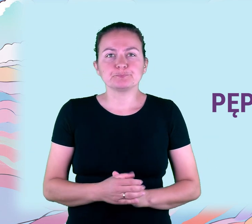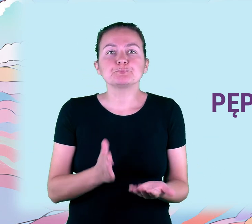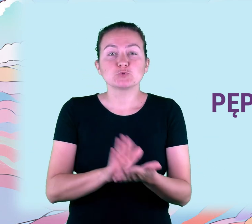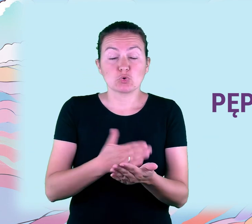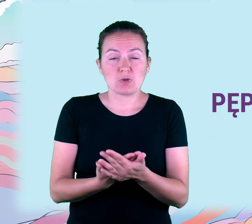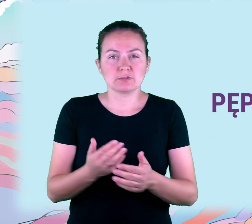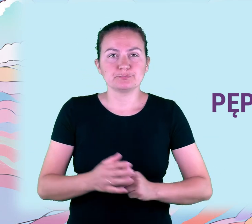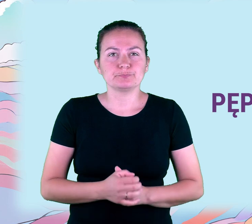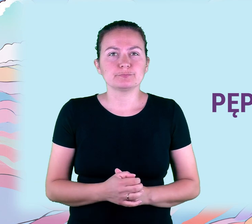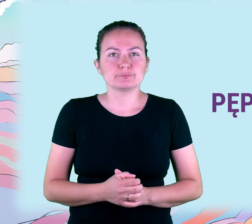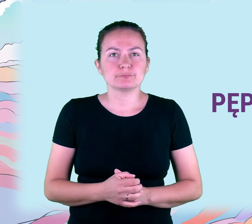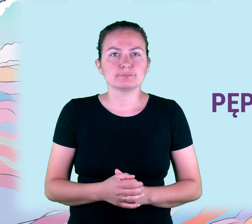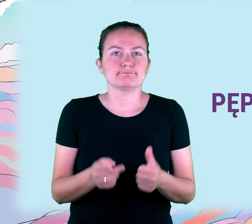Przykłady: